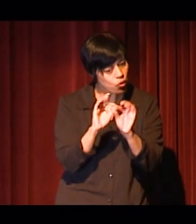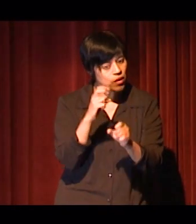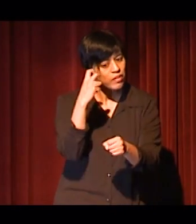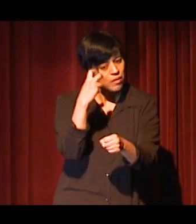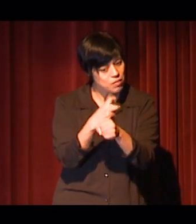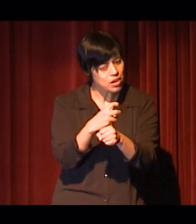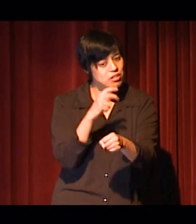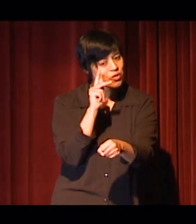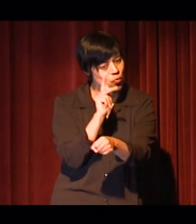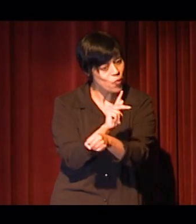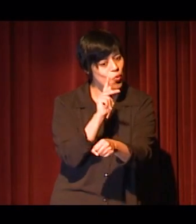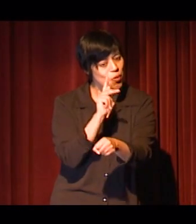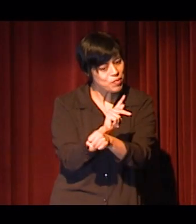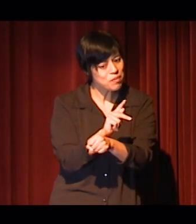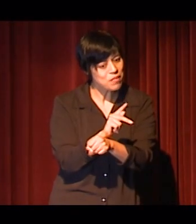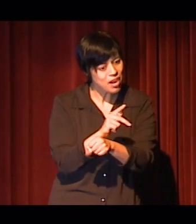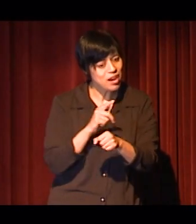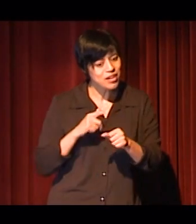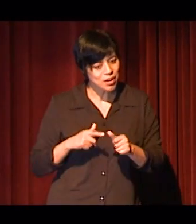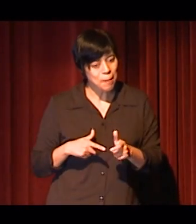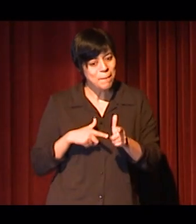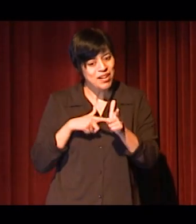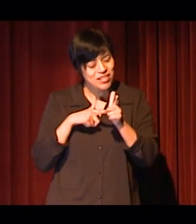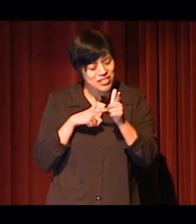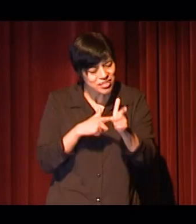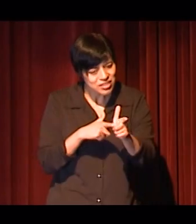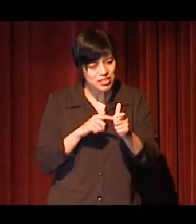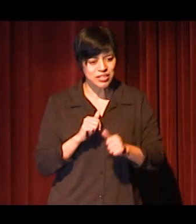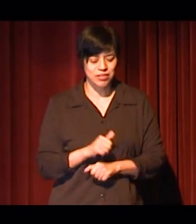que corren el riesgo de seguir avanzando con este enorme hueco.